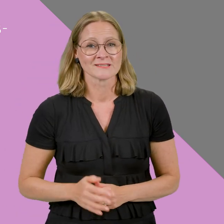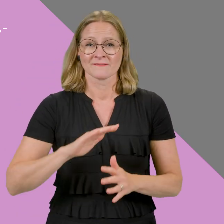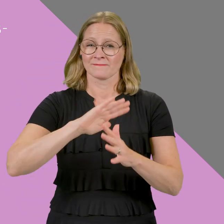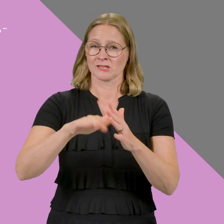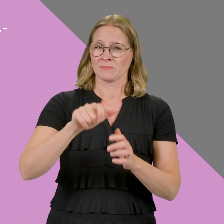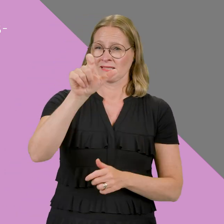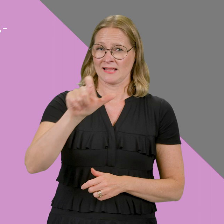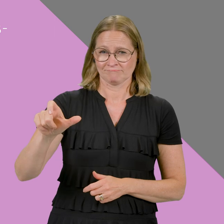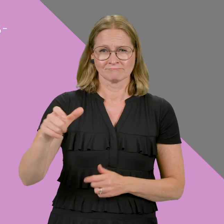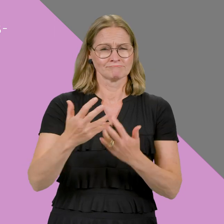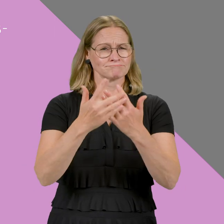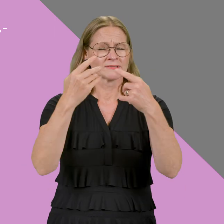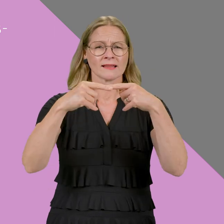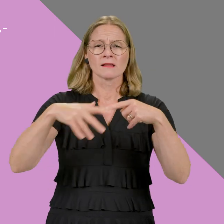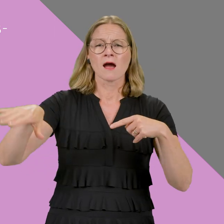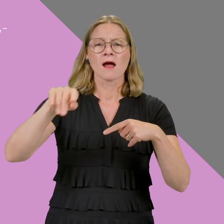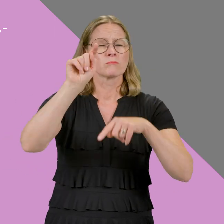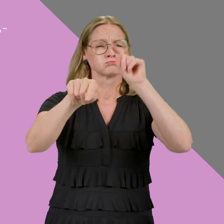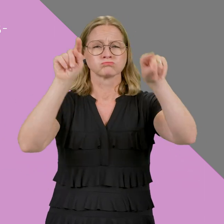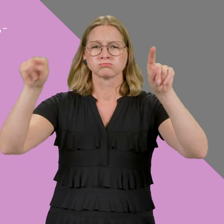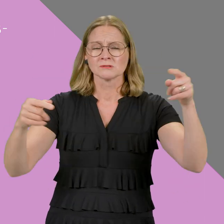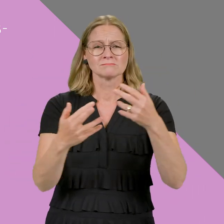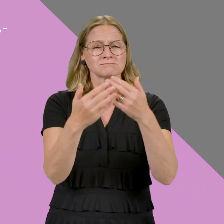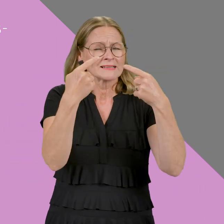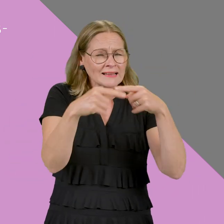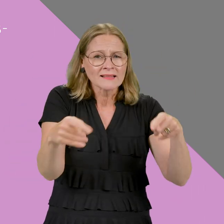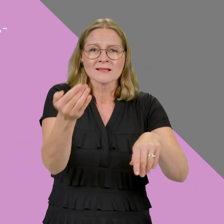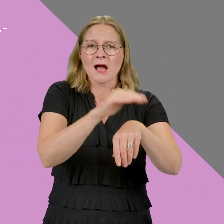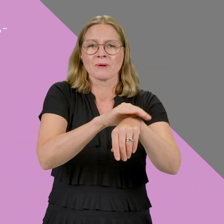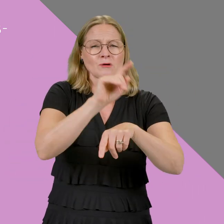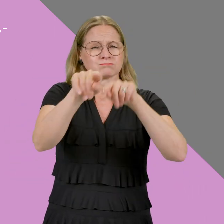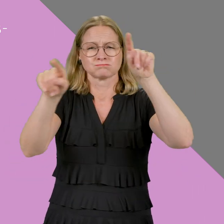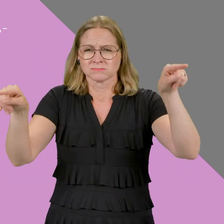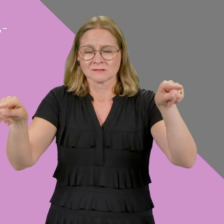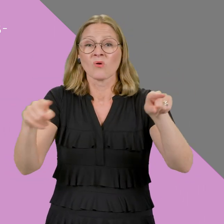Viittomakielisiä työskentelee lukuisilla aloilla, monissa eri ammateissa, -